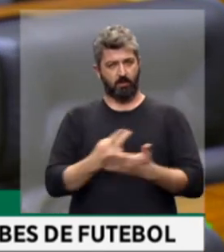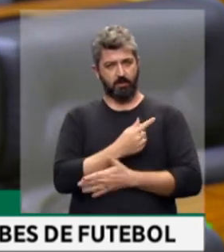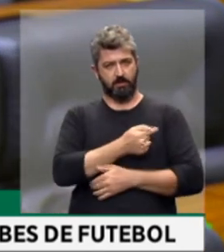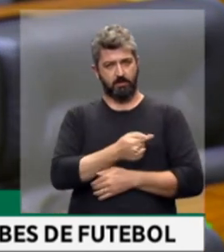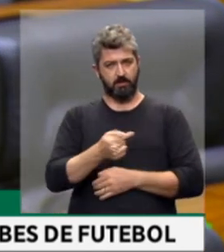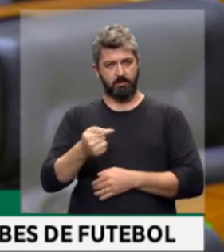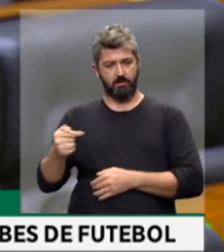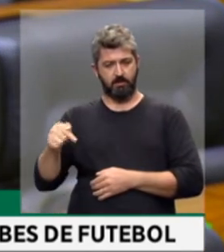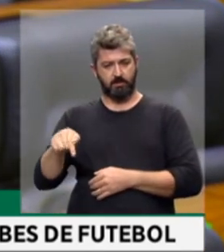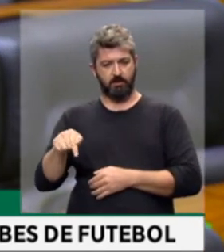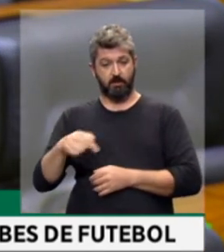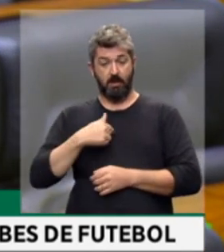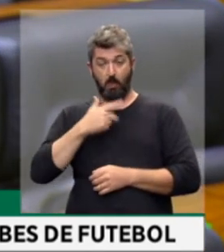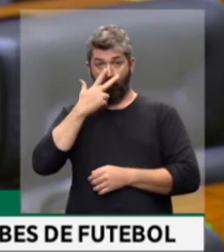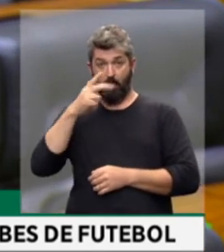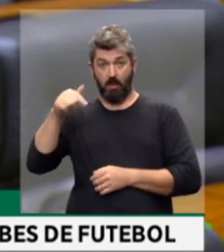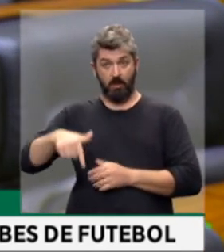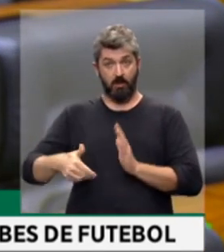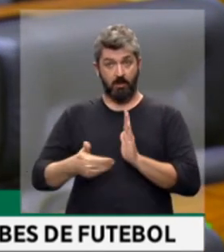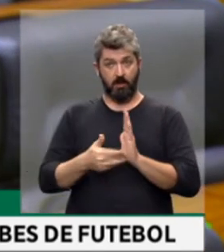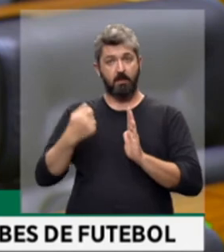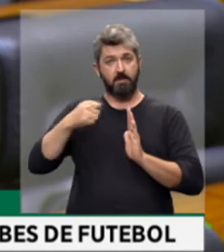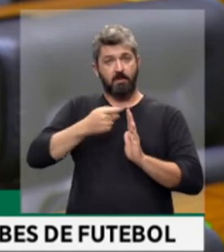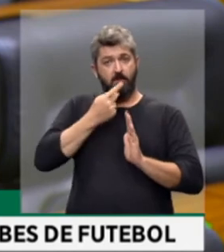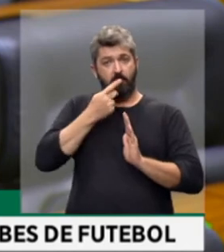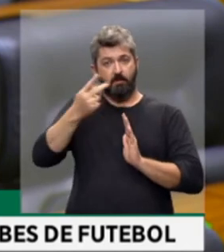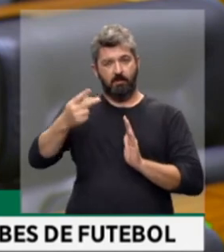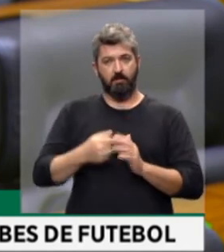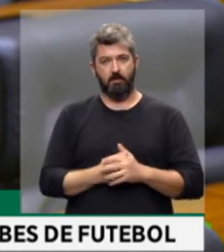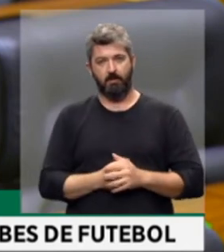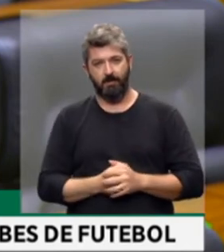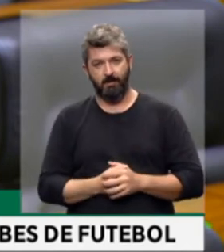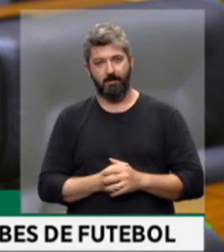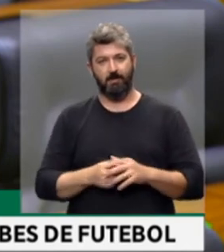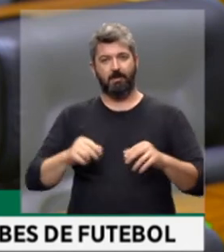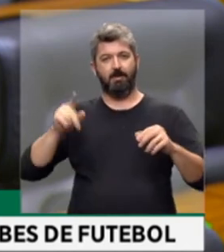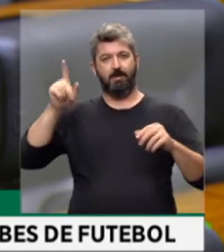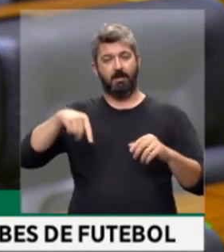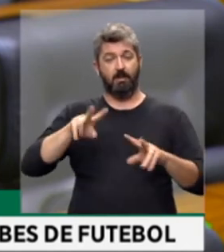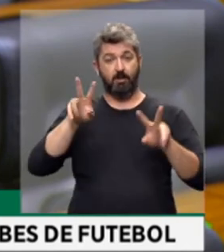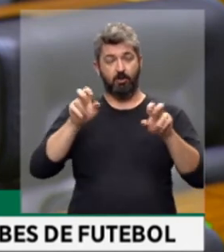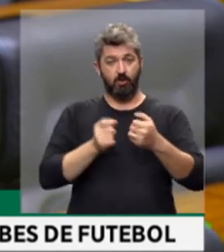APROVEITAR ESSE MOMENTO, PRESIDENTE, PARA FAZER AQUI UMA REFLEXÃO DE UM FATO QUE ACONTECEU ESSA SEMANA. EU PENSO QUE ESSA CASA, DE ALGUMA FORMA, TEM QUE SE MANIFESTAR.